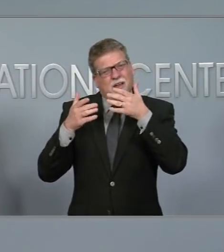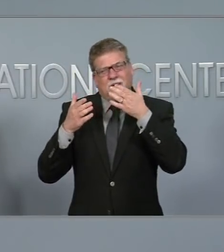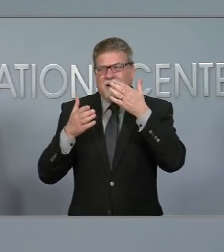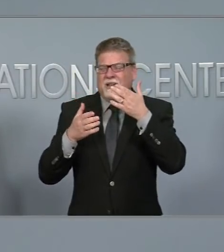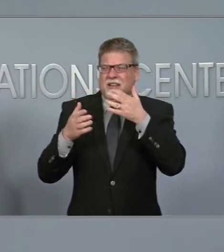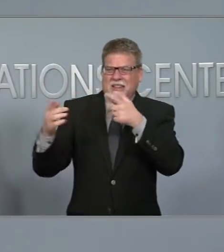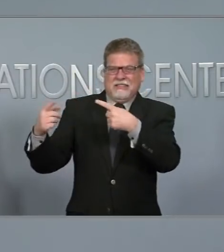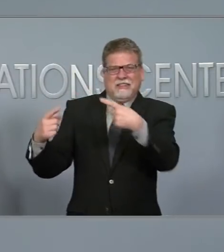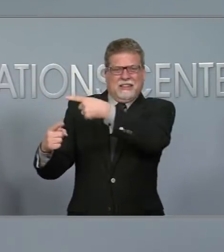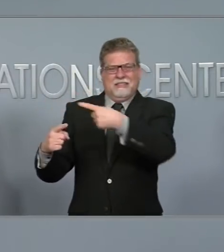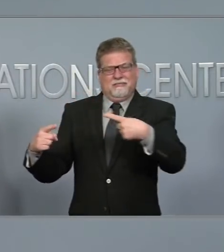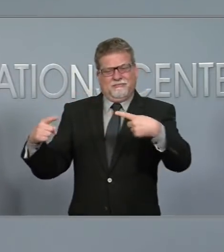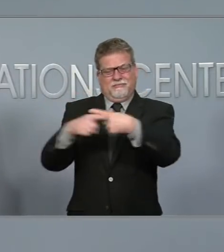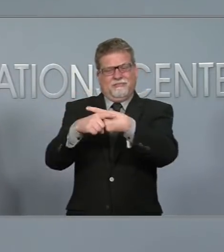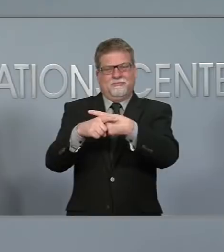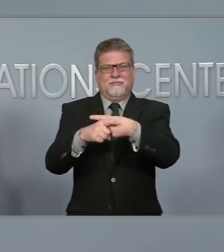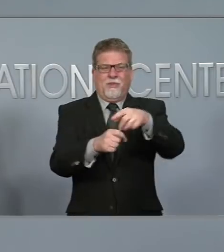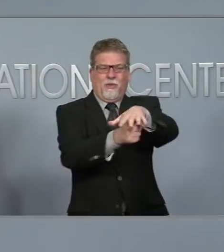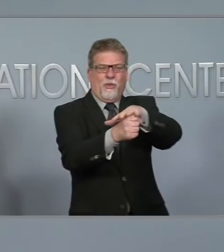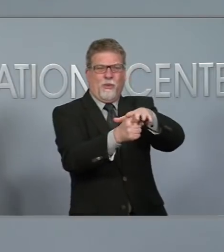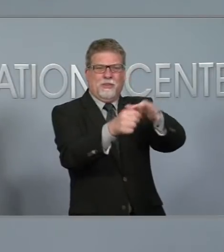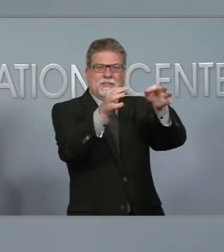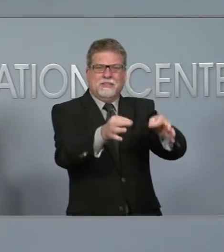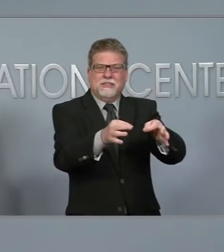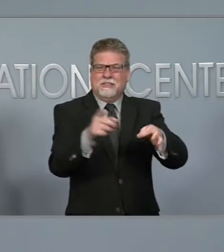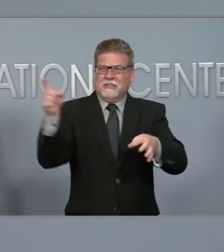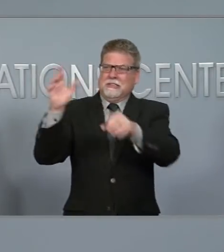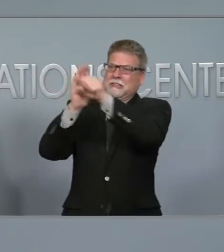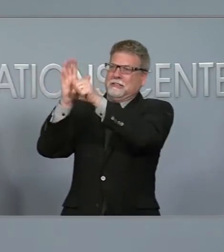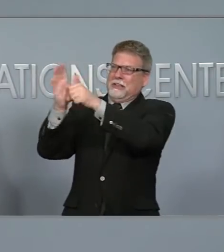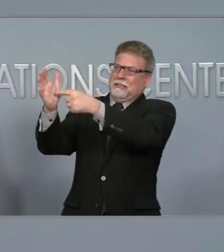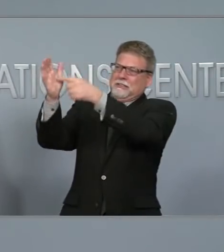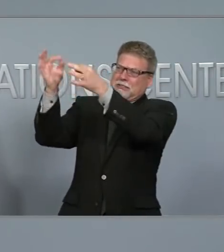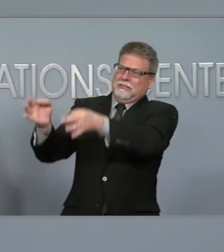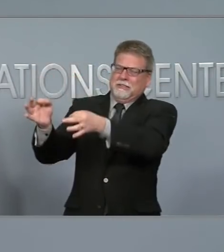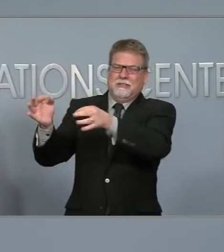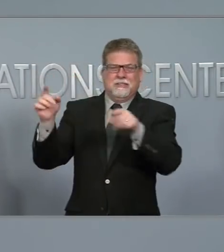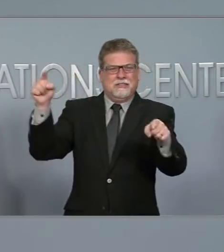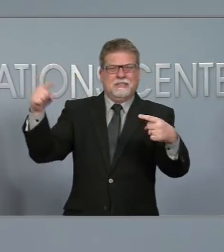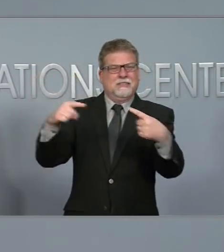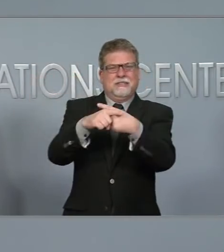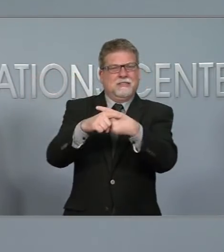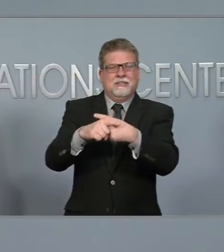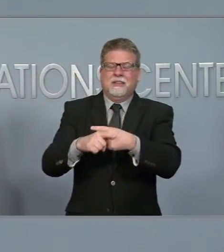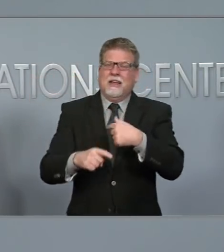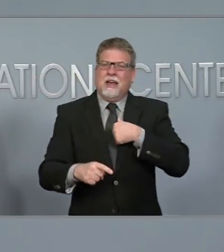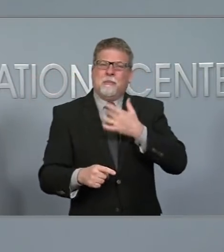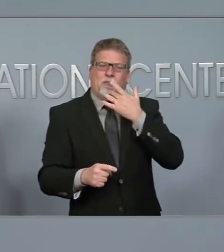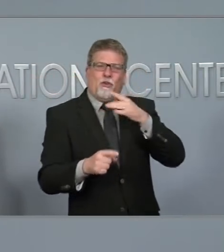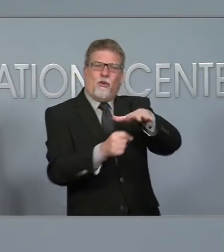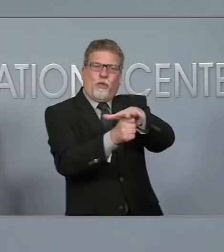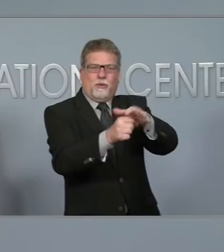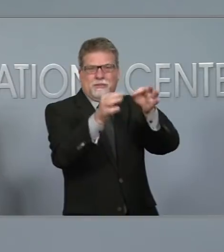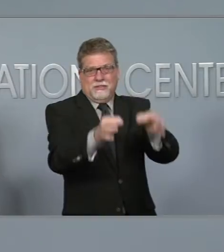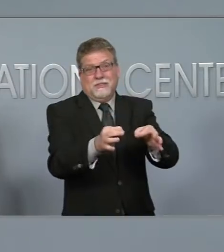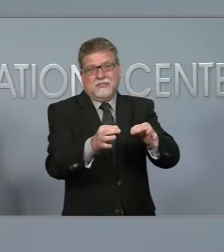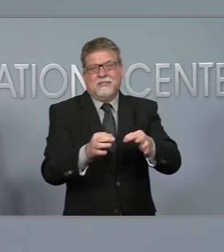responsable y no es sabio hay y que las